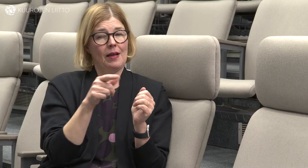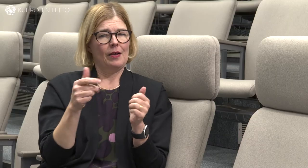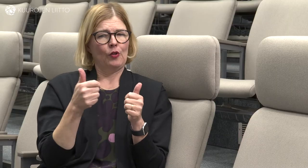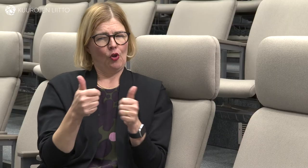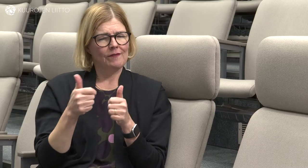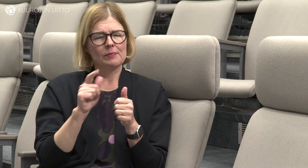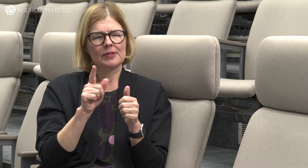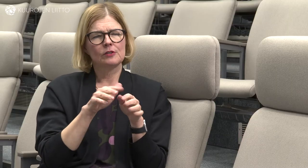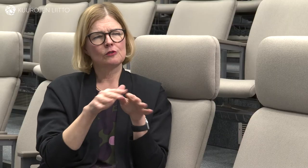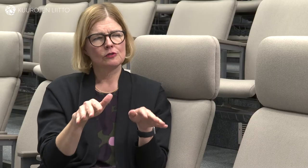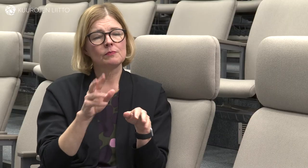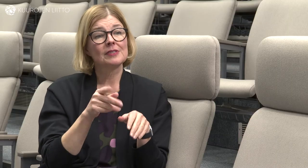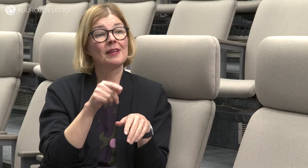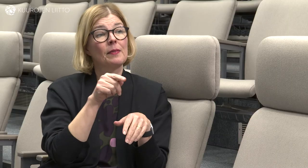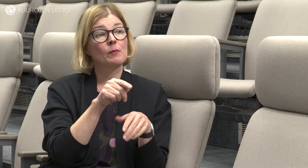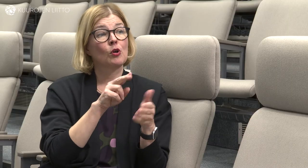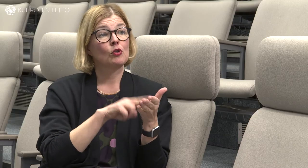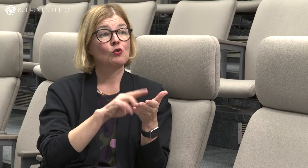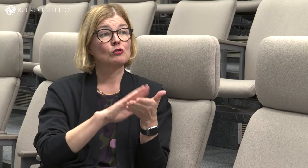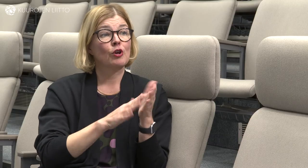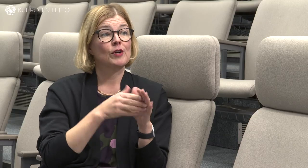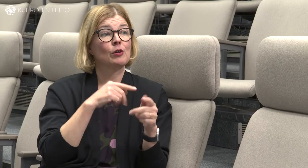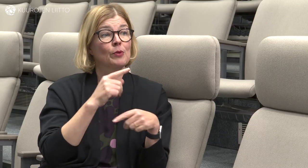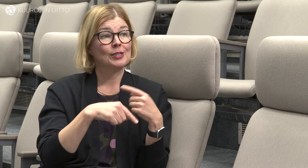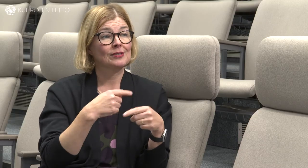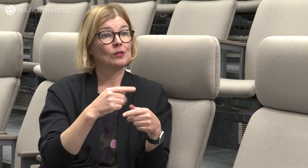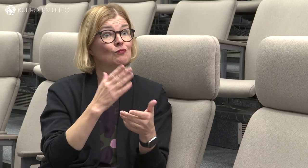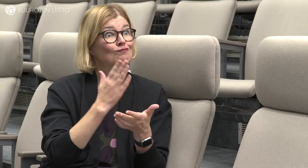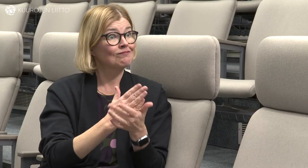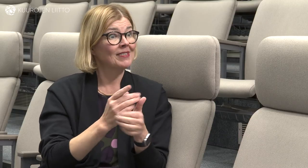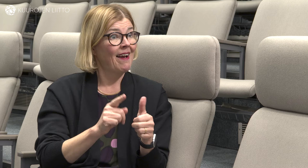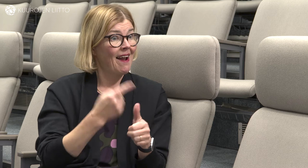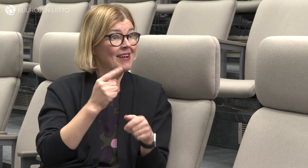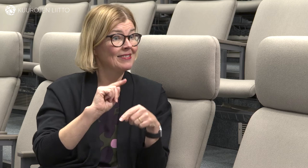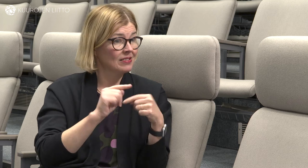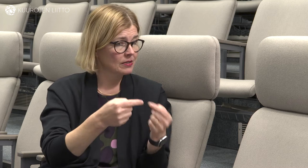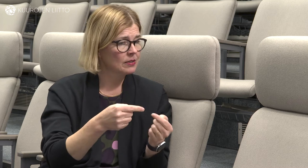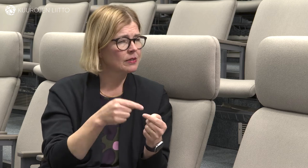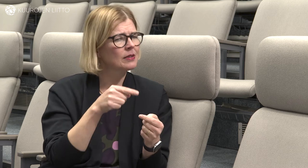Toiveenamme on se, että jos totuus- ja sovintoprosessi saadaan käynnistettyä, -